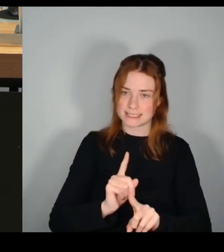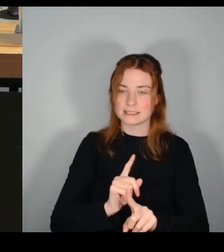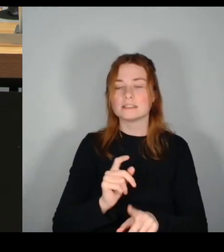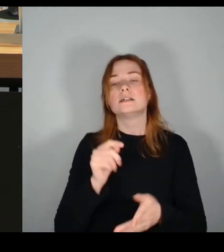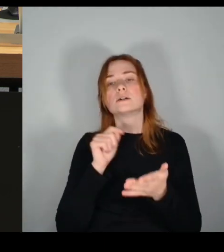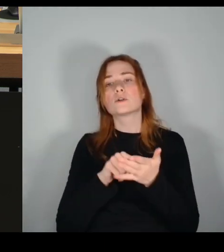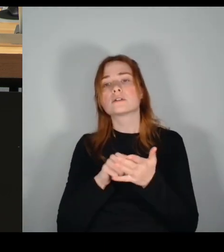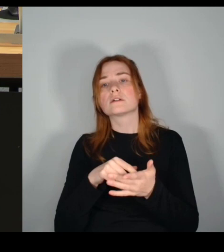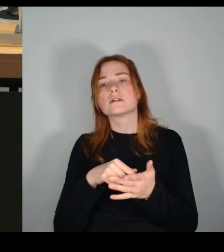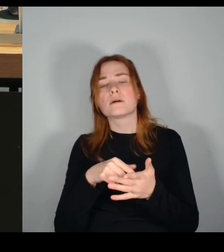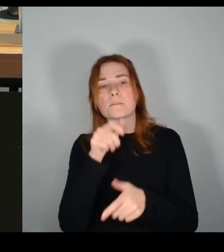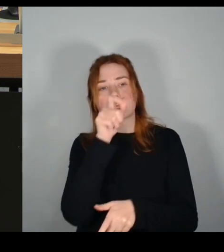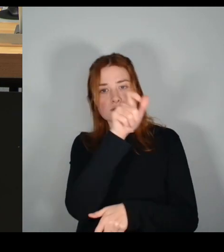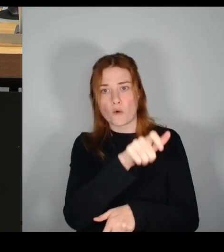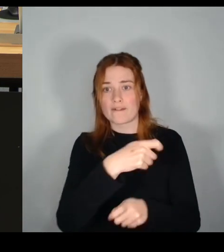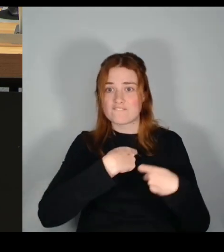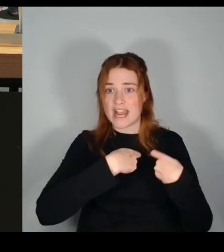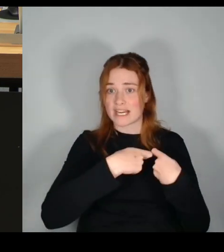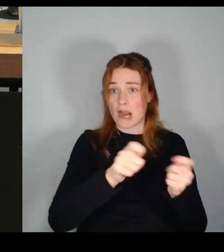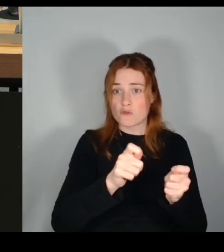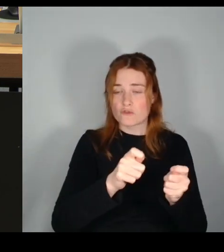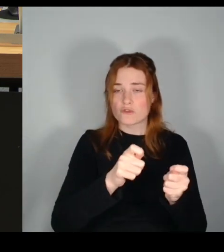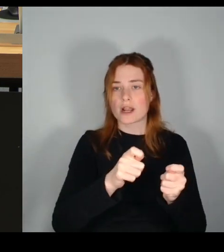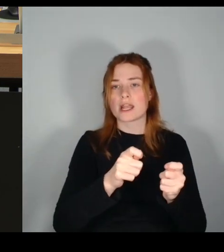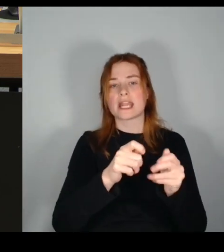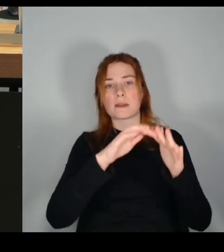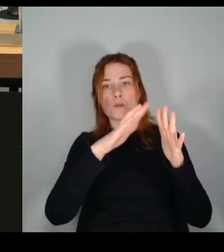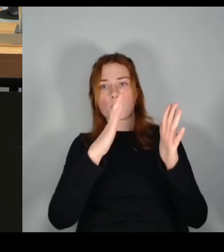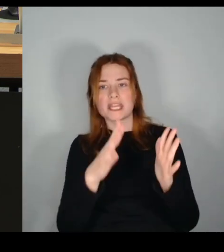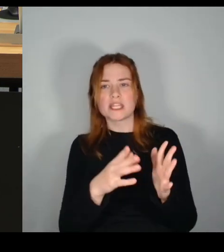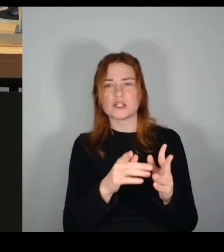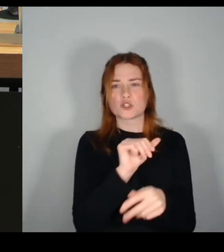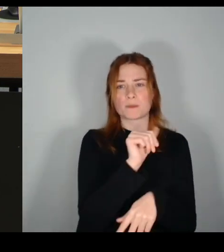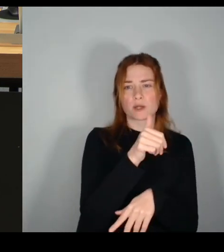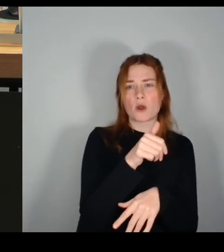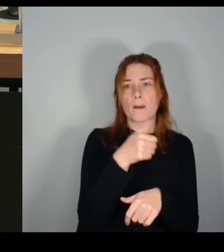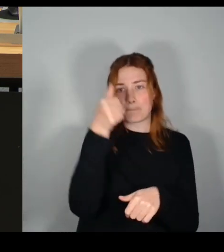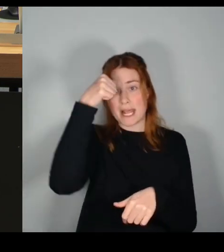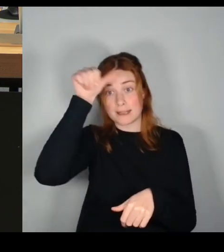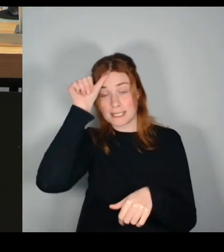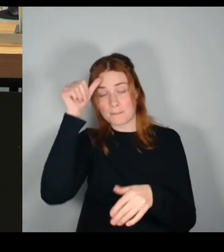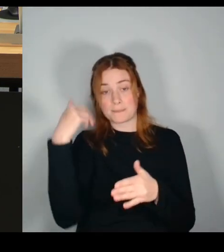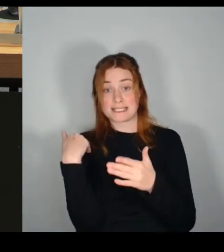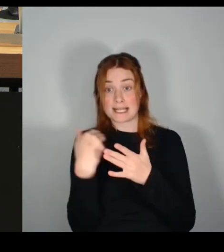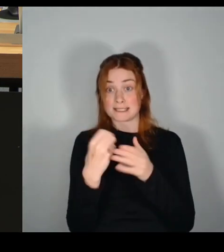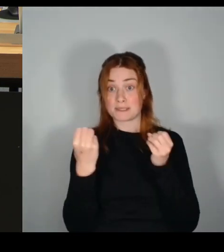wir in Berlin nach wie vor haben, betroffen sind, warum wir dieses oder jenes Objekt nicht kaufen.